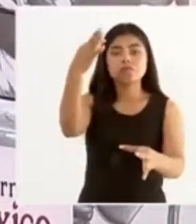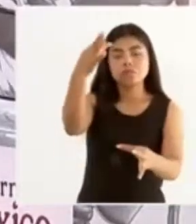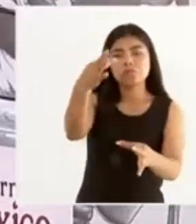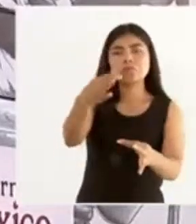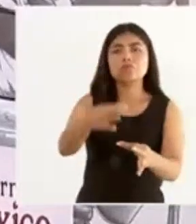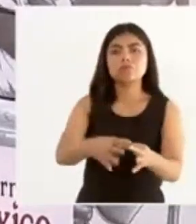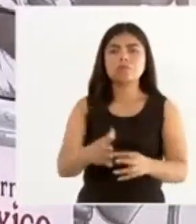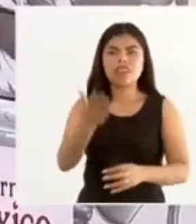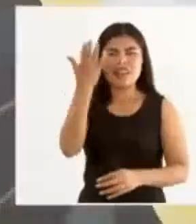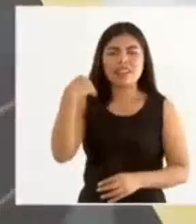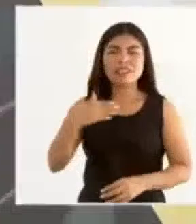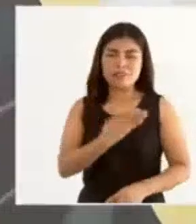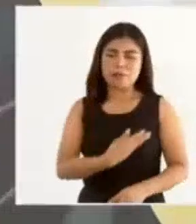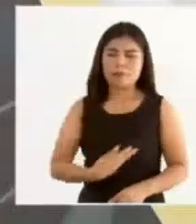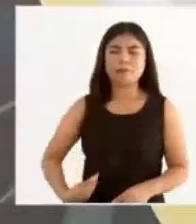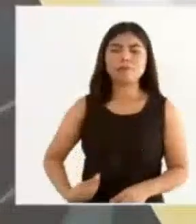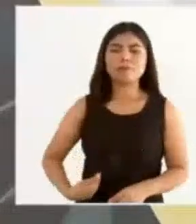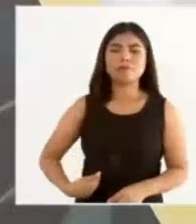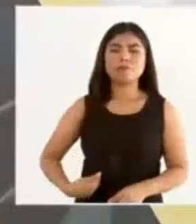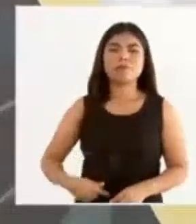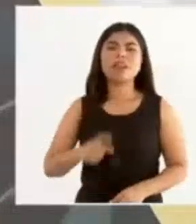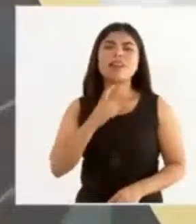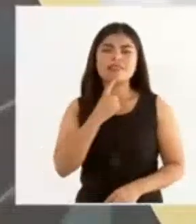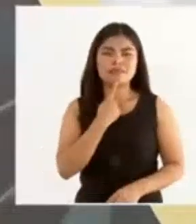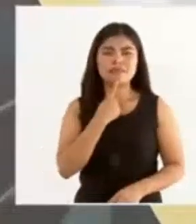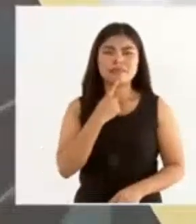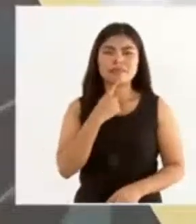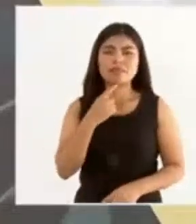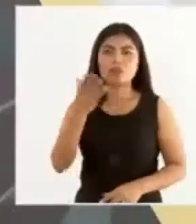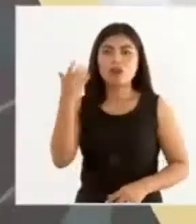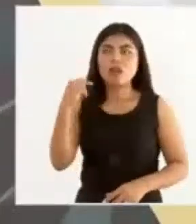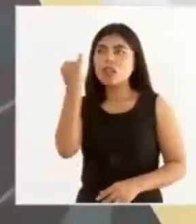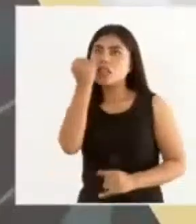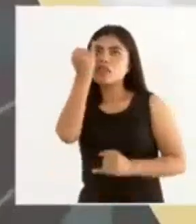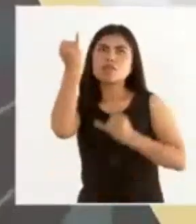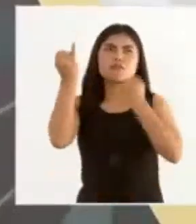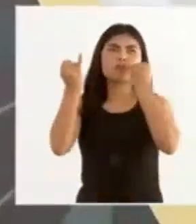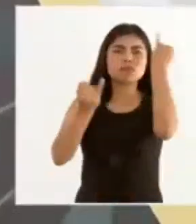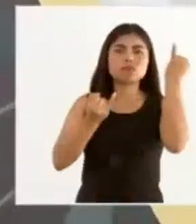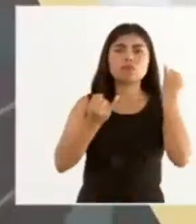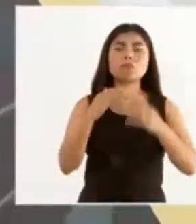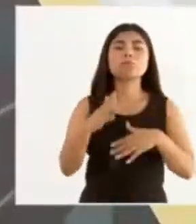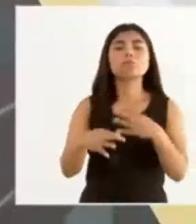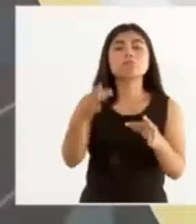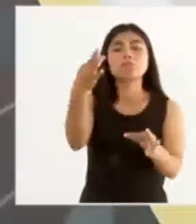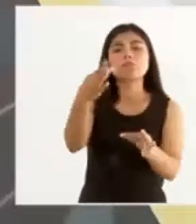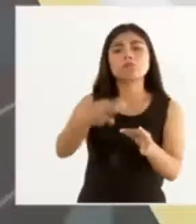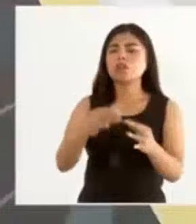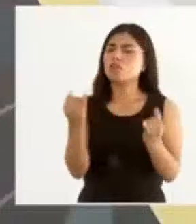ayudado mucho los diputados y senadores que están por aquí, diputadas, senadoras que han ayudado